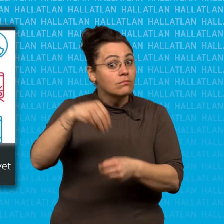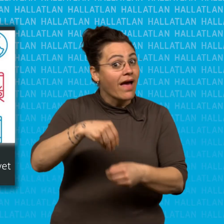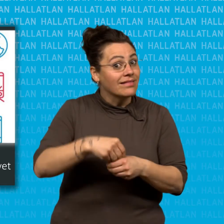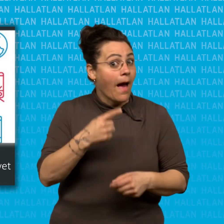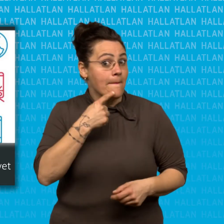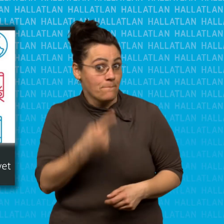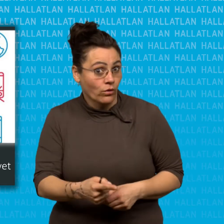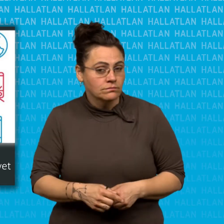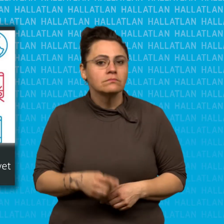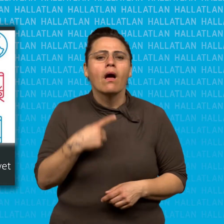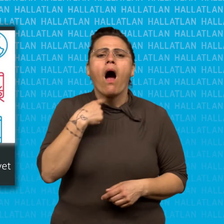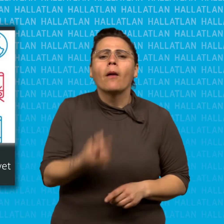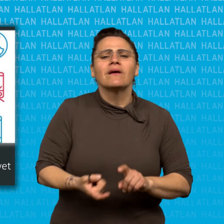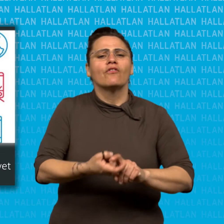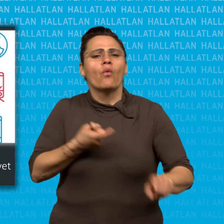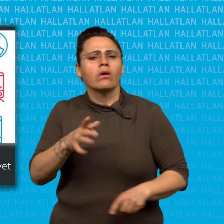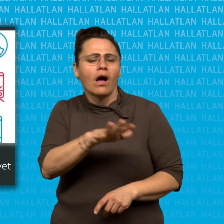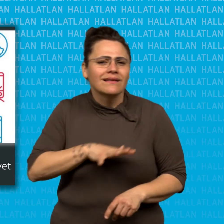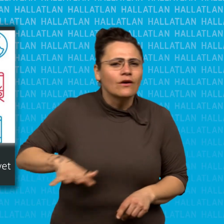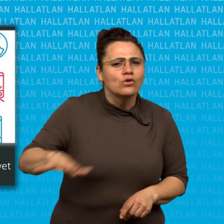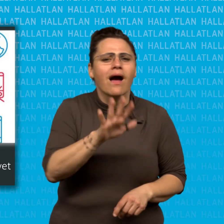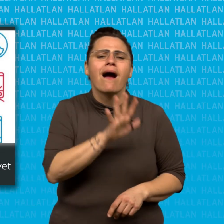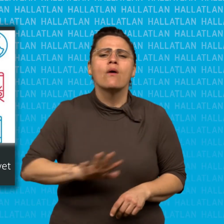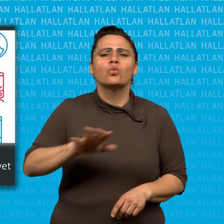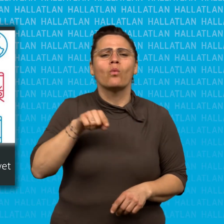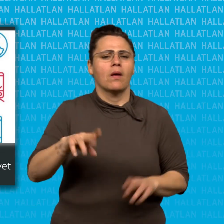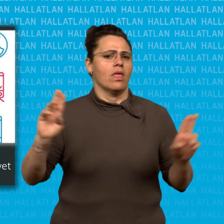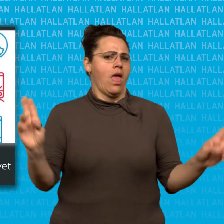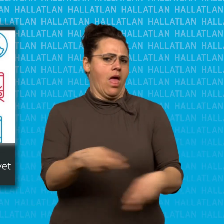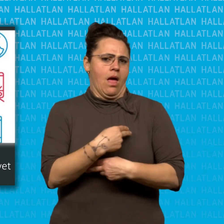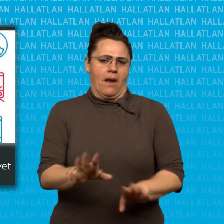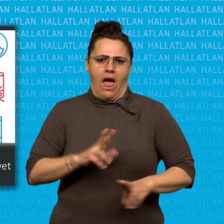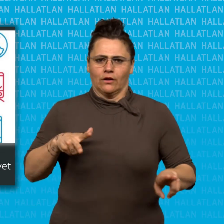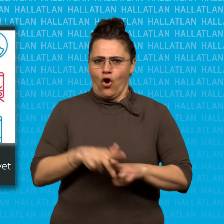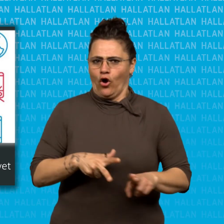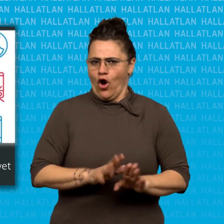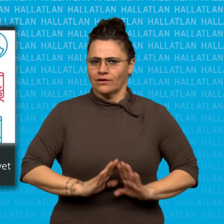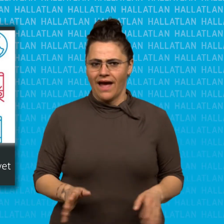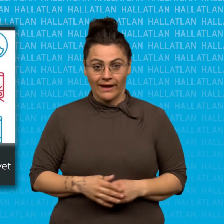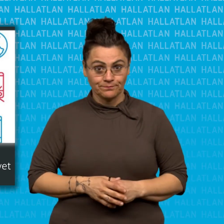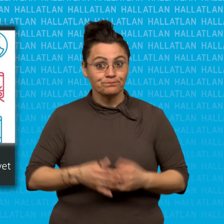a fogyatékosság többé nem jelenthet akadályt Európában.